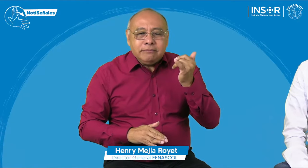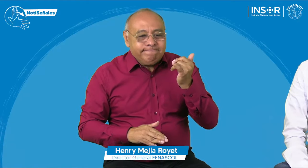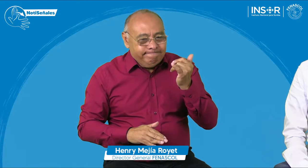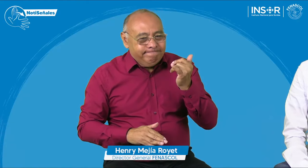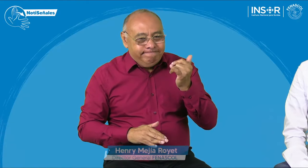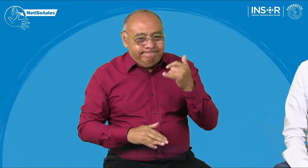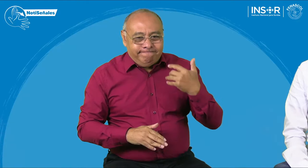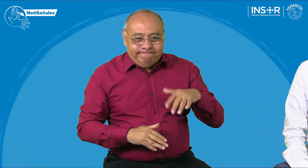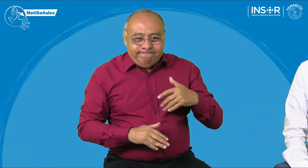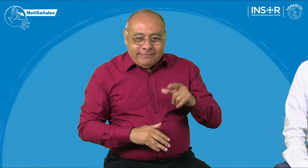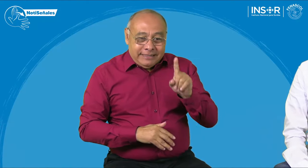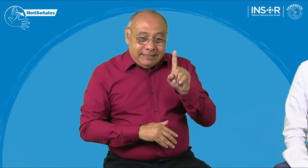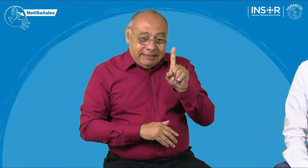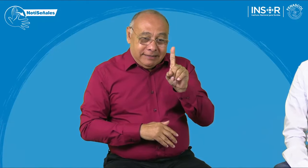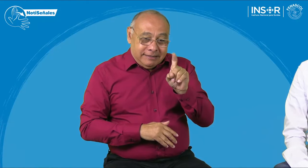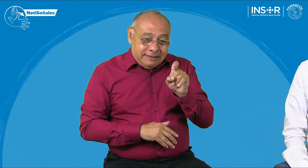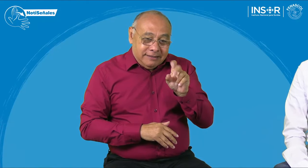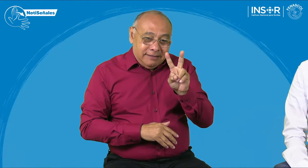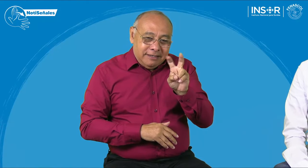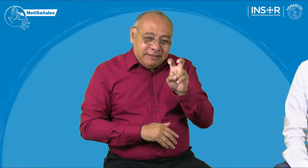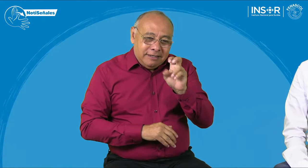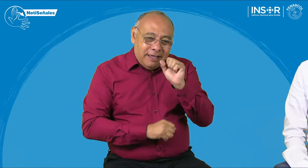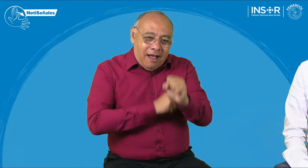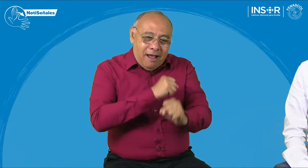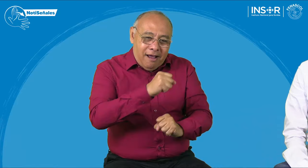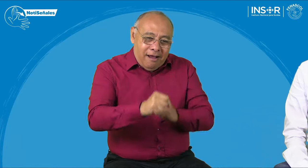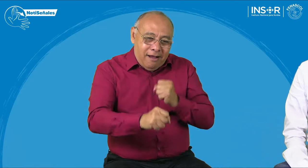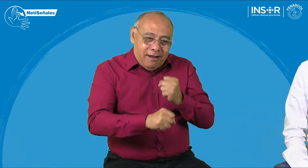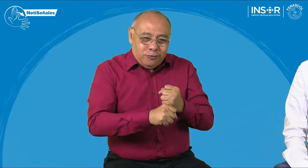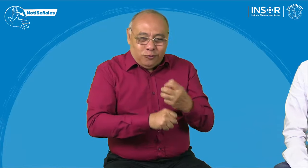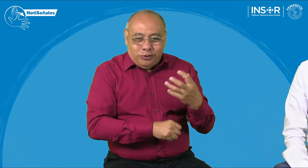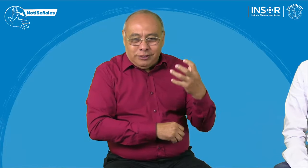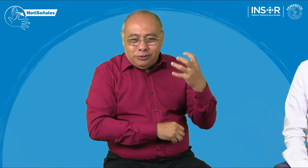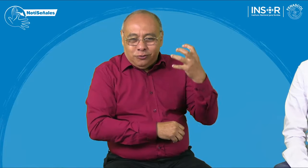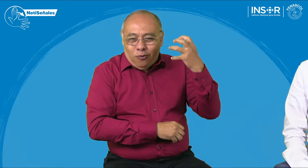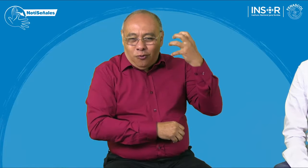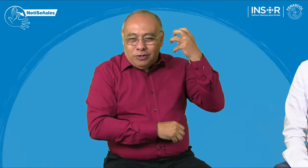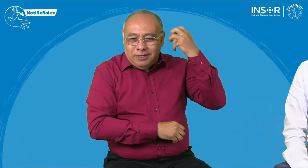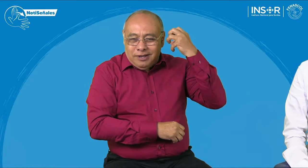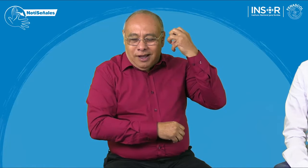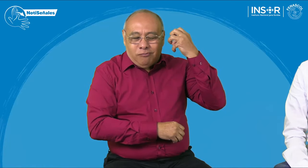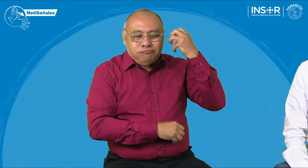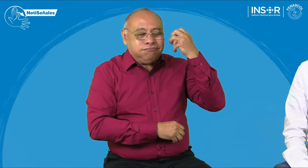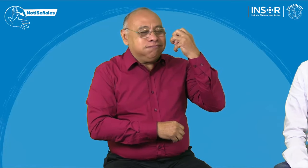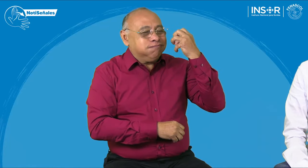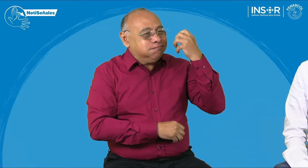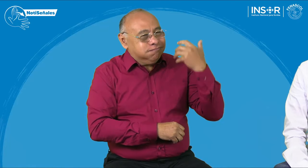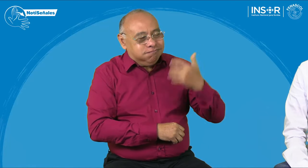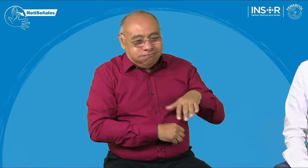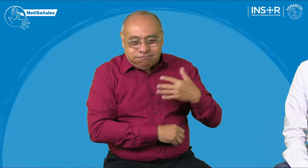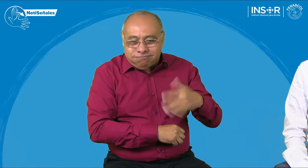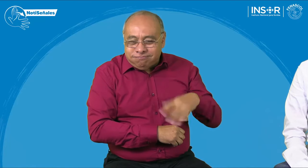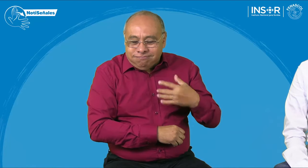Fenascol es de mucho gozo de